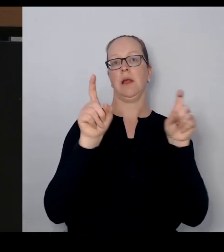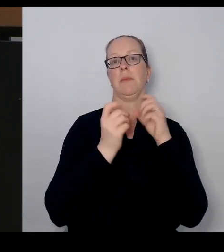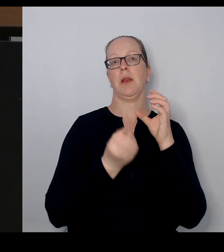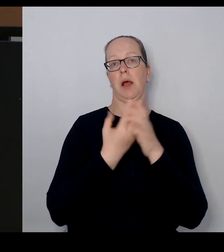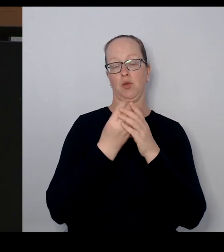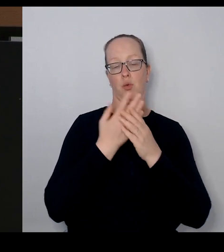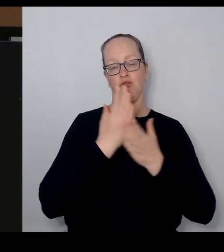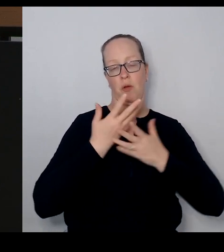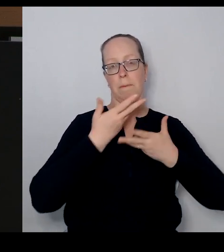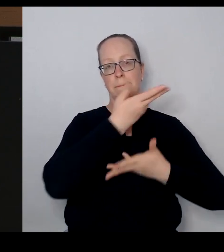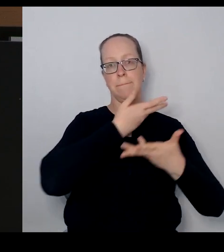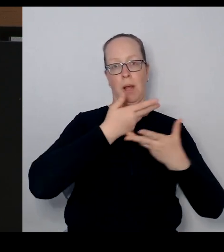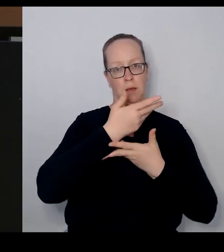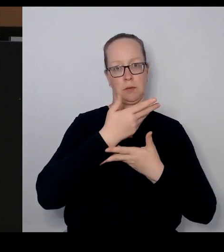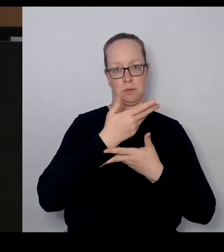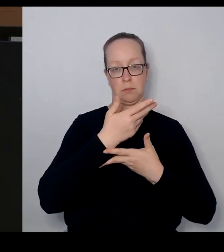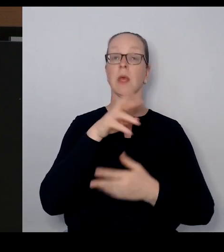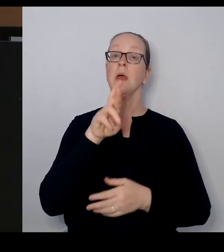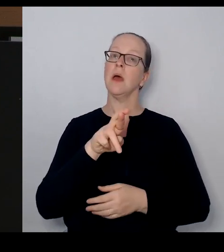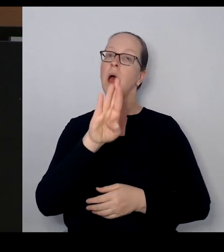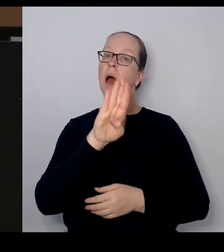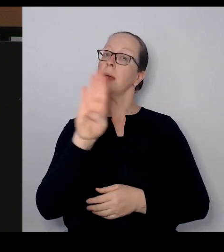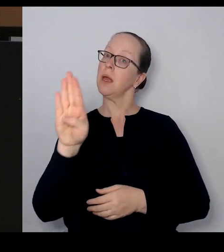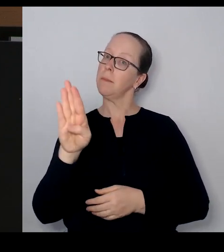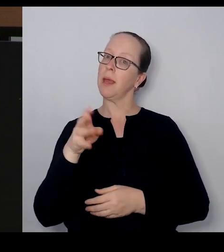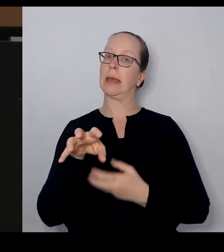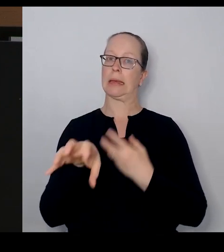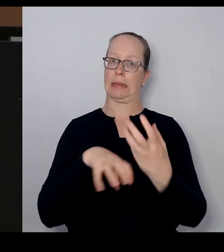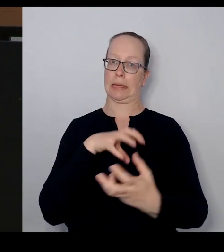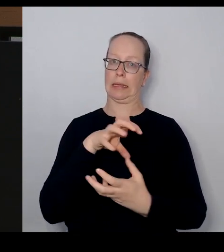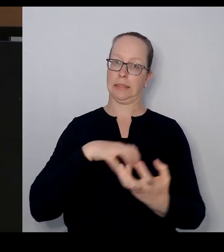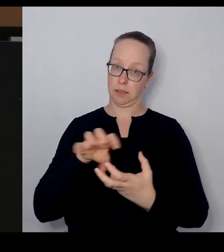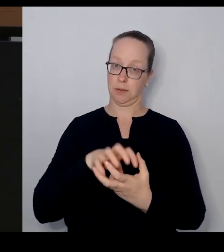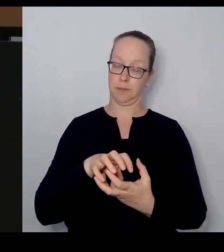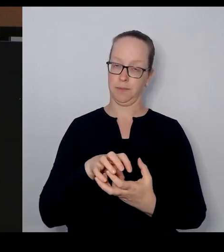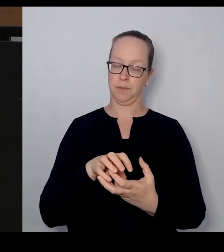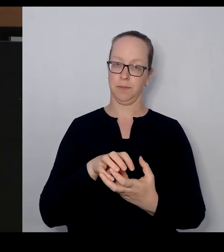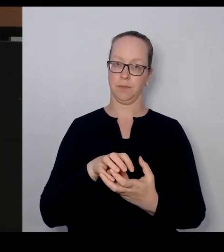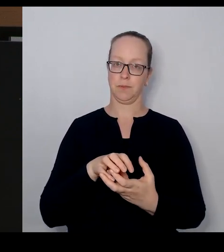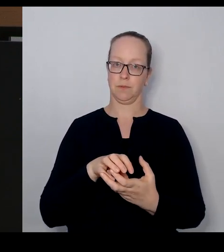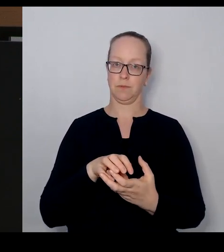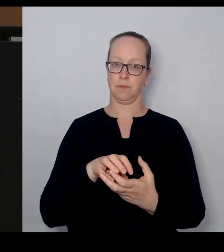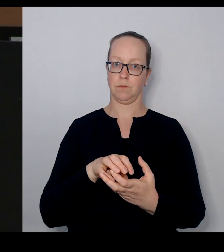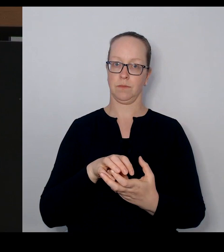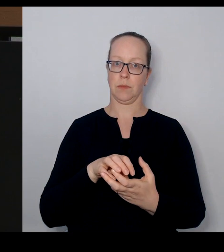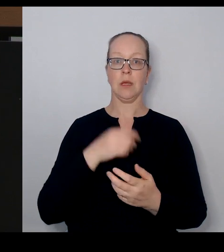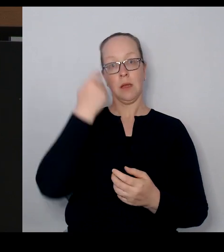Der Berliner Rechnungshof hat nicht nur gemeinsam mit dem Landesrechnungshof Brandenburg umfangreiche Prüfungen